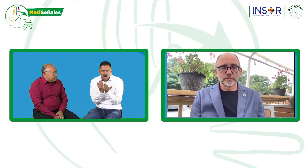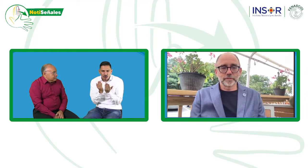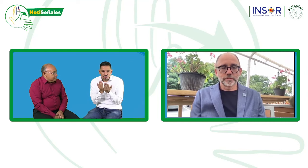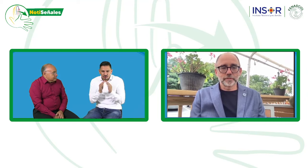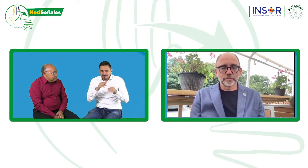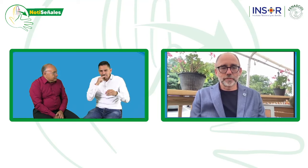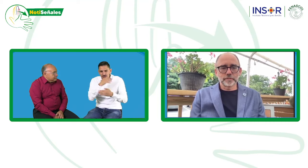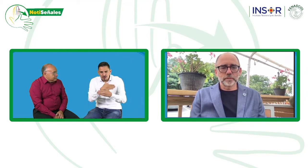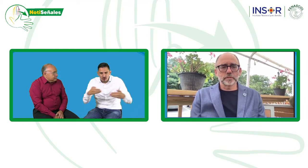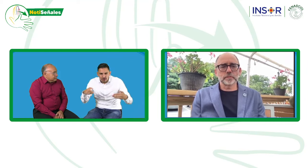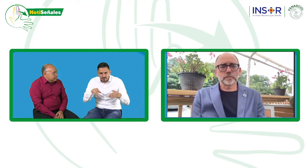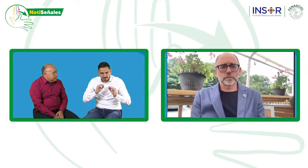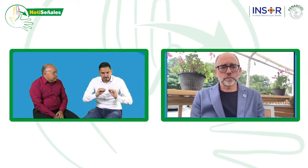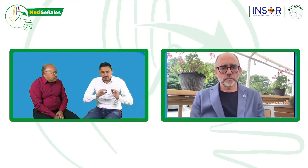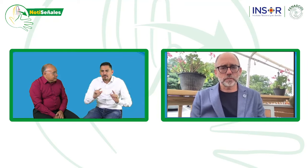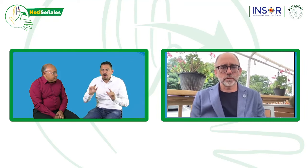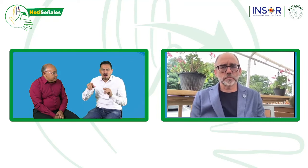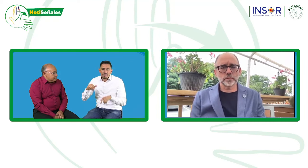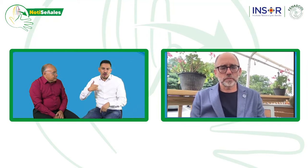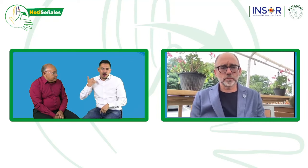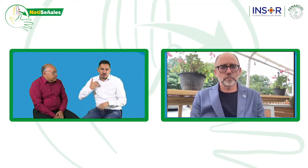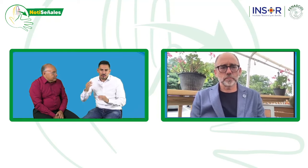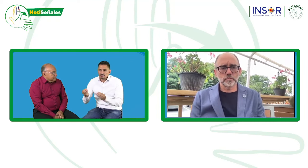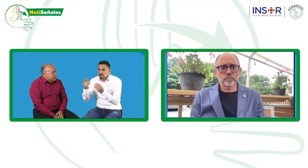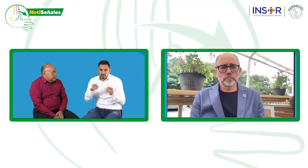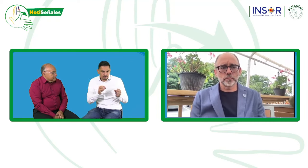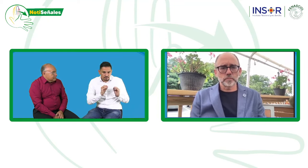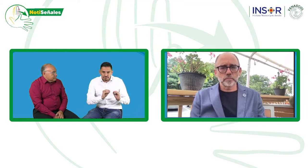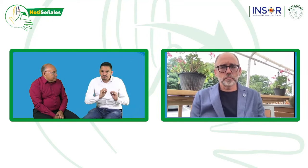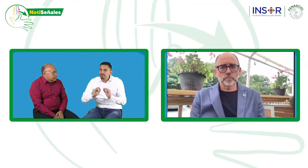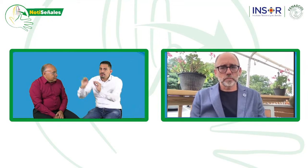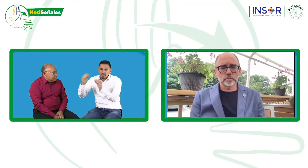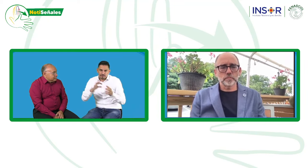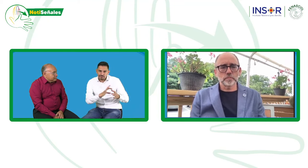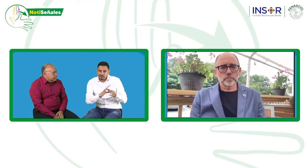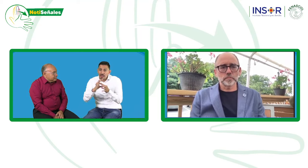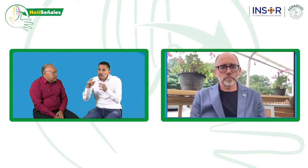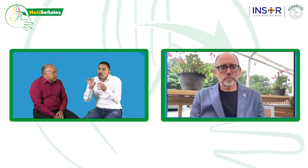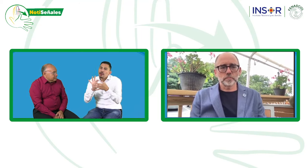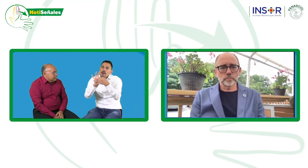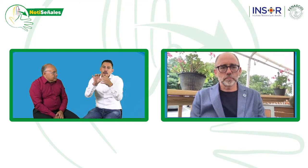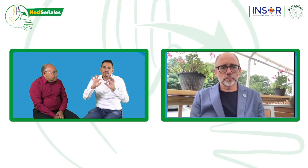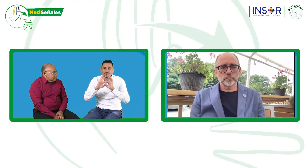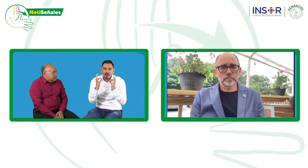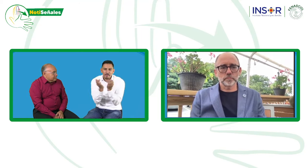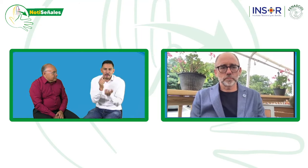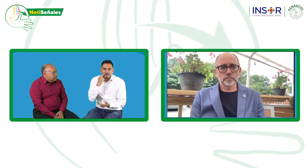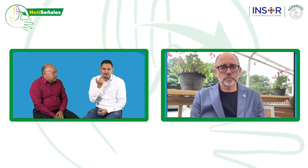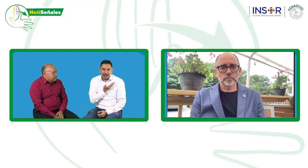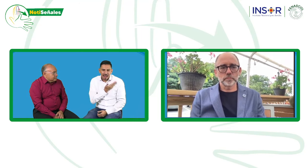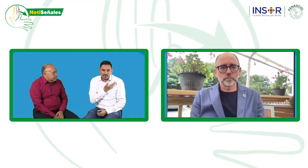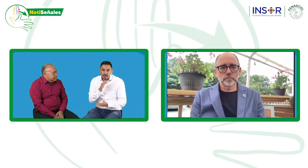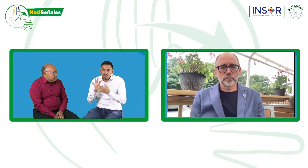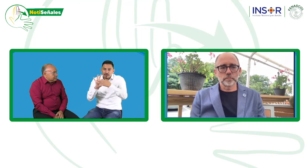planeamos estos cuatro años, precisamente pensando en la educación de los niños, la formación de ellos, de los